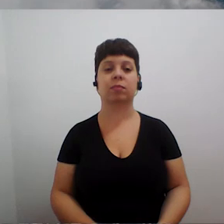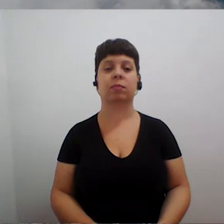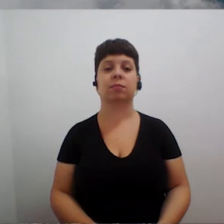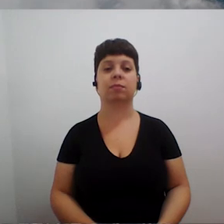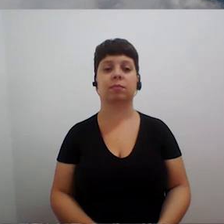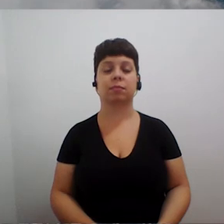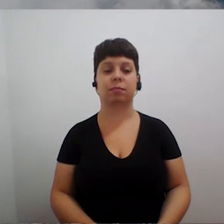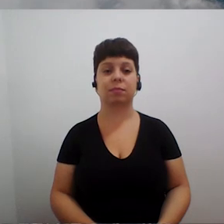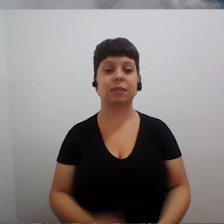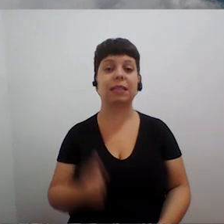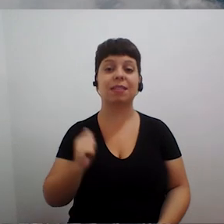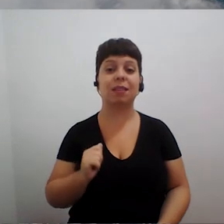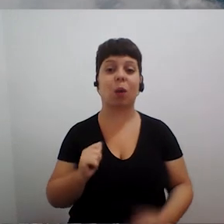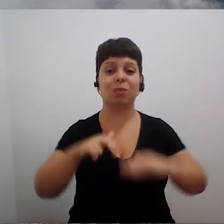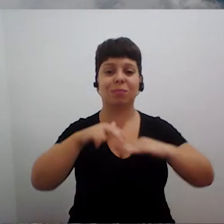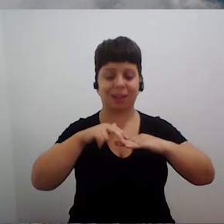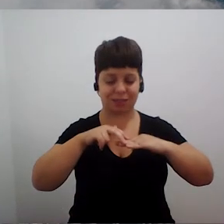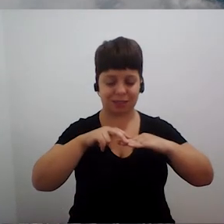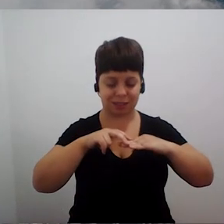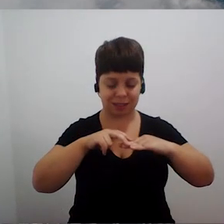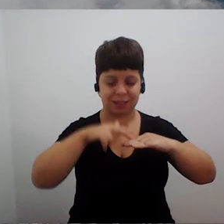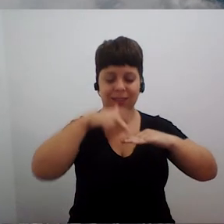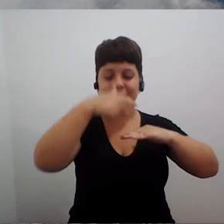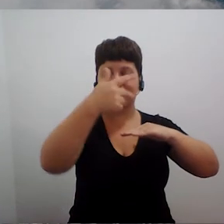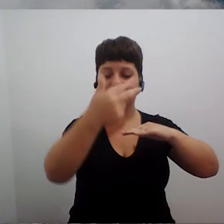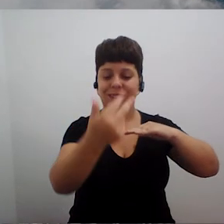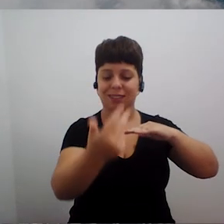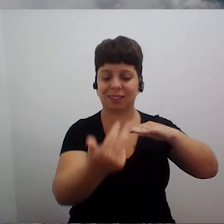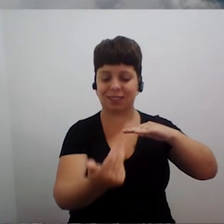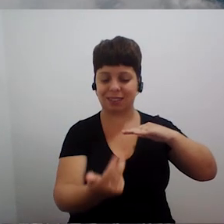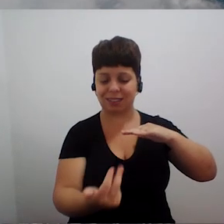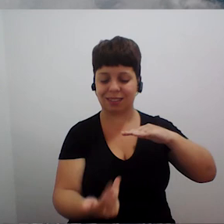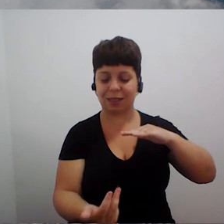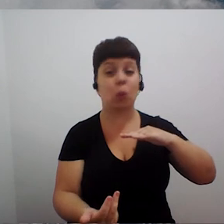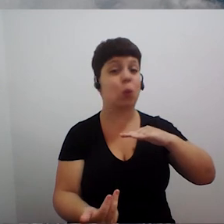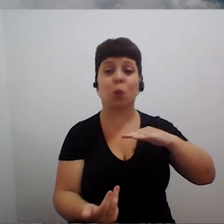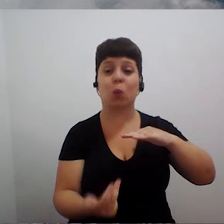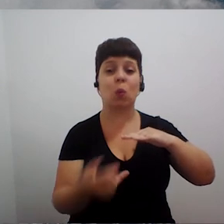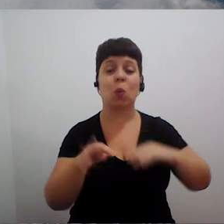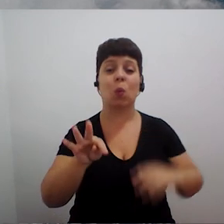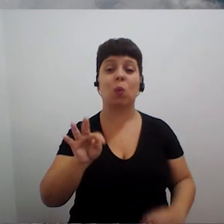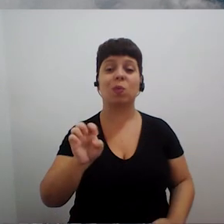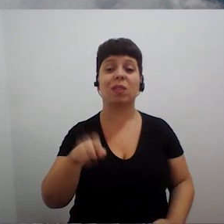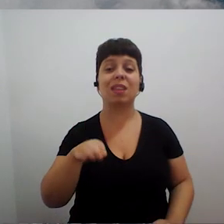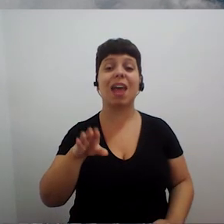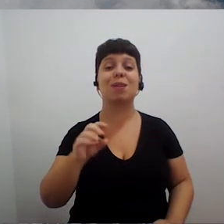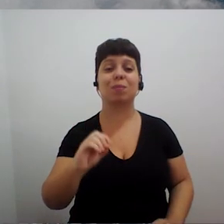como um templo no qual, penetramos num templo do qual cultuamos o Deus da vida